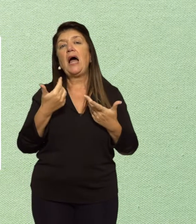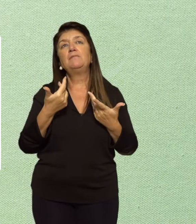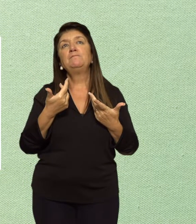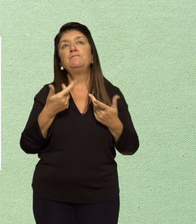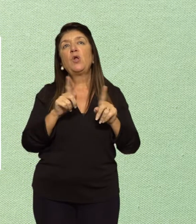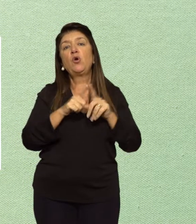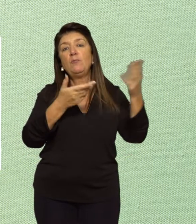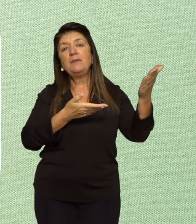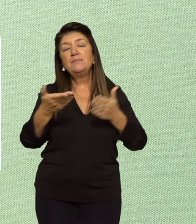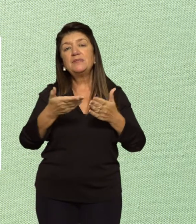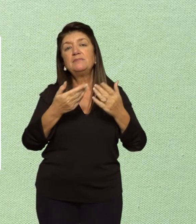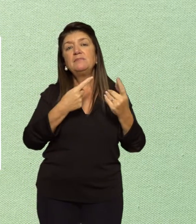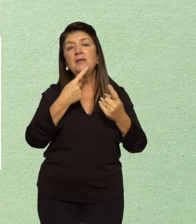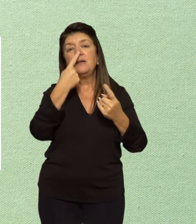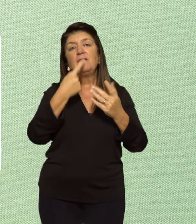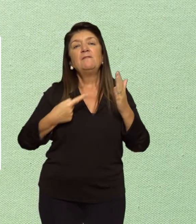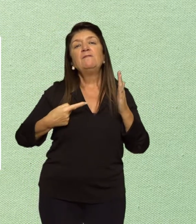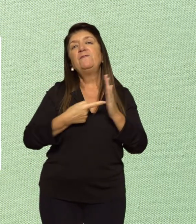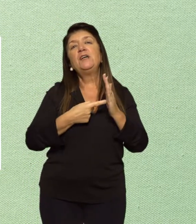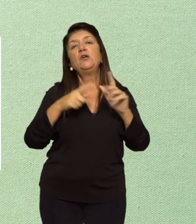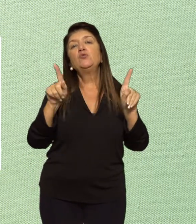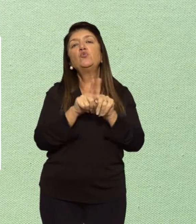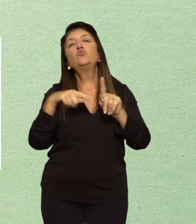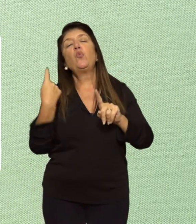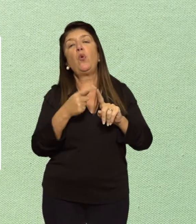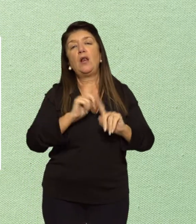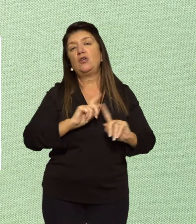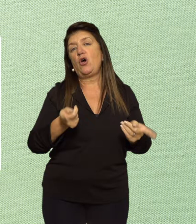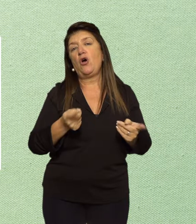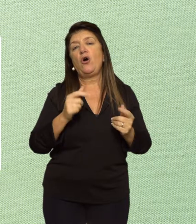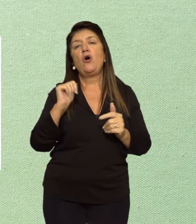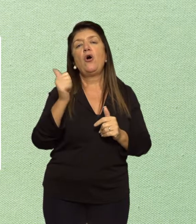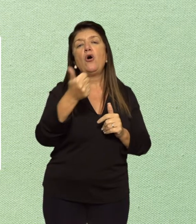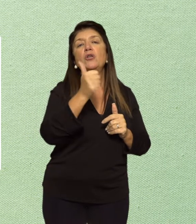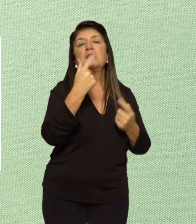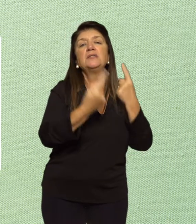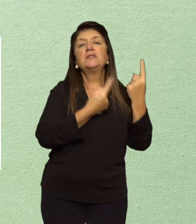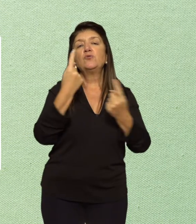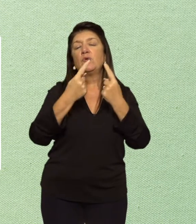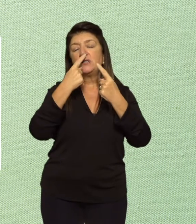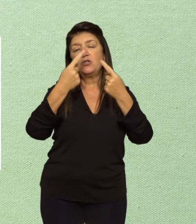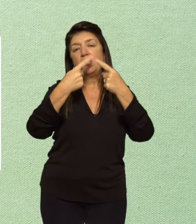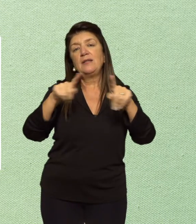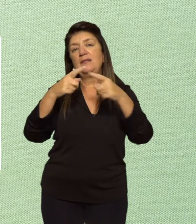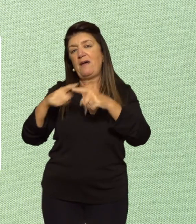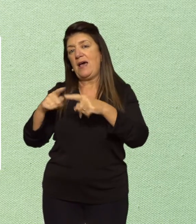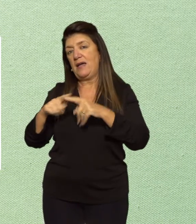così. Quindi ogni situazione è obiettivamente diversa. Ma a proposito dei